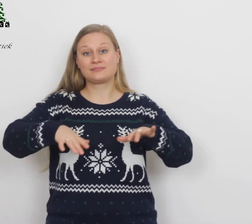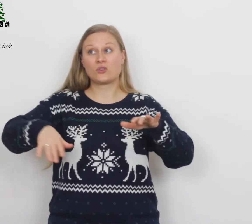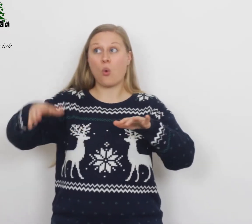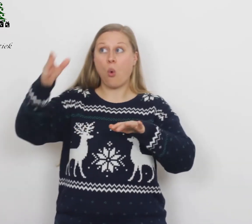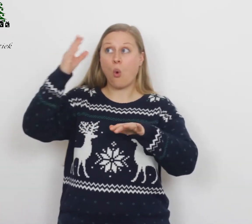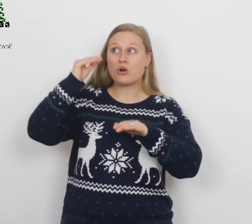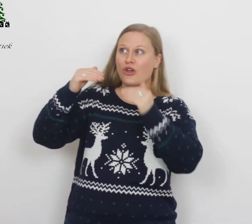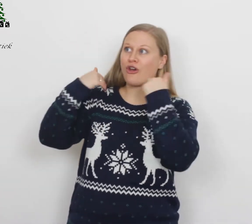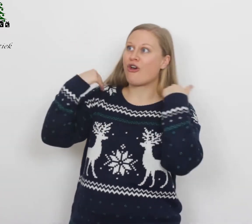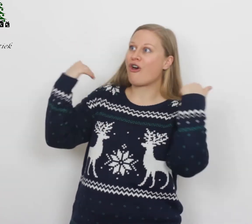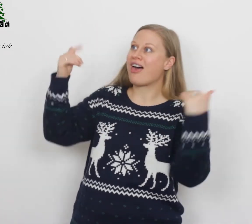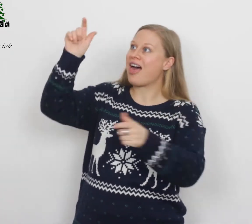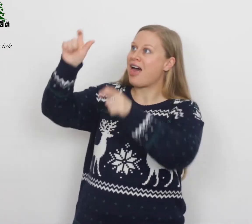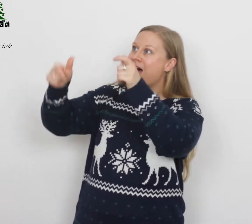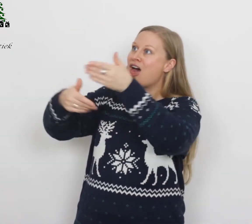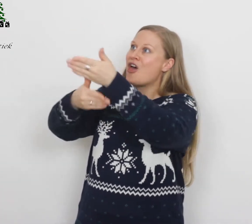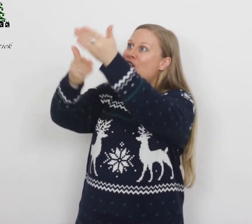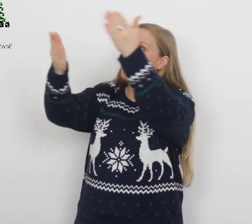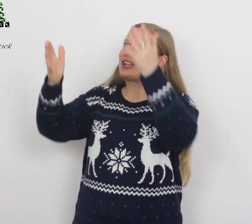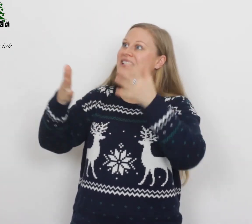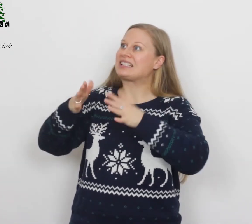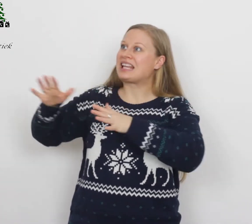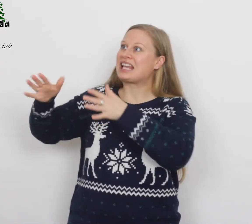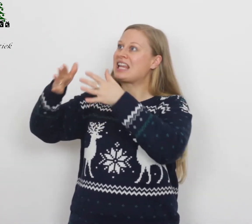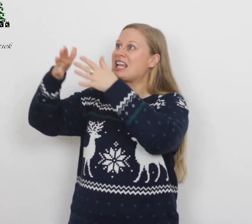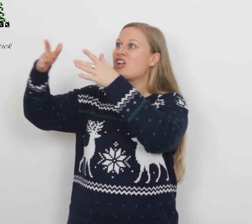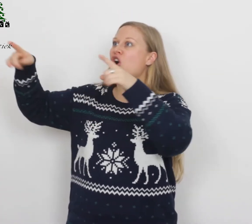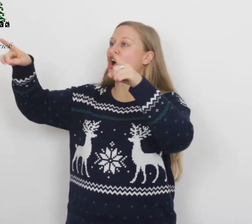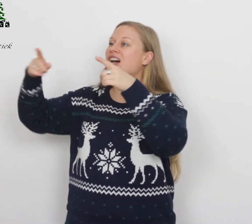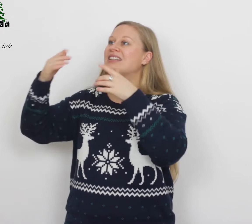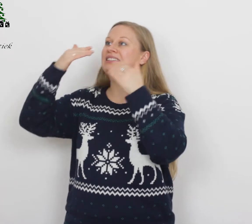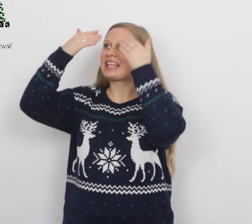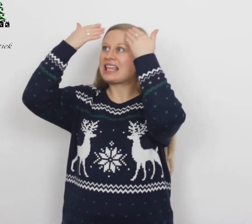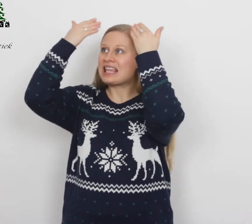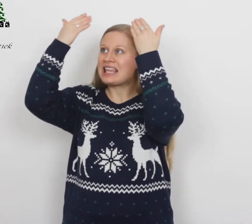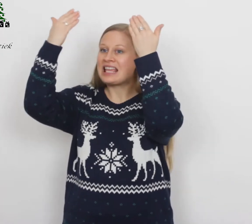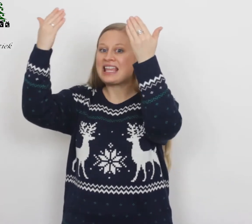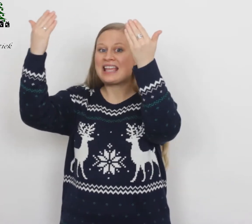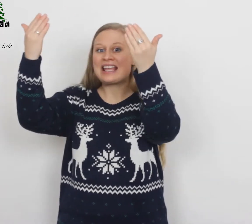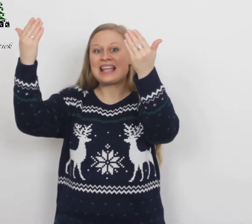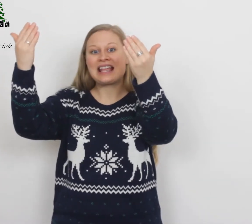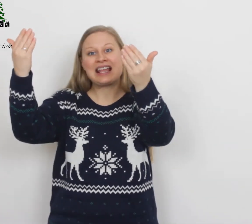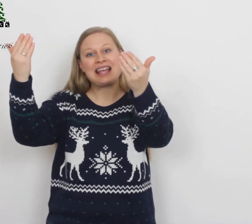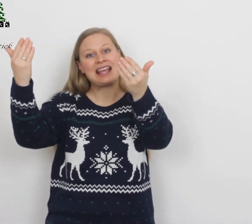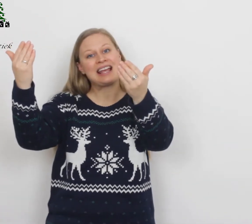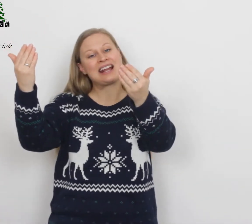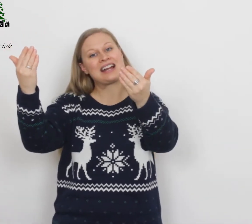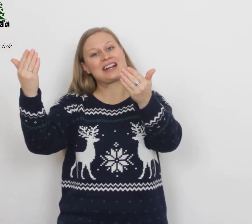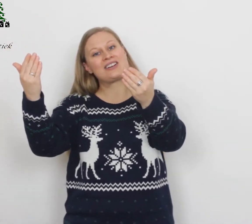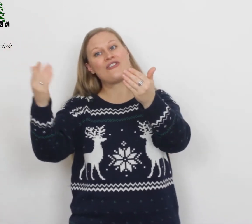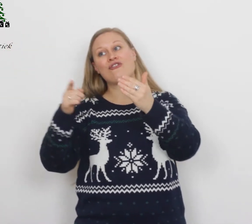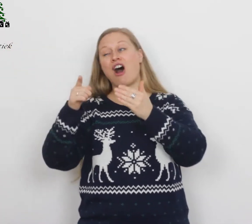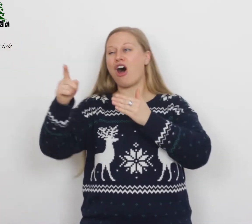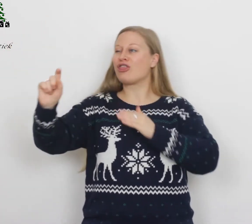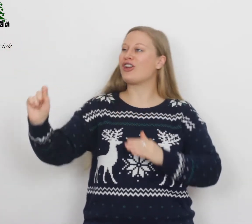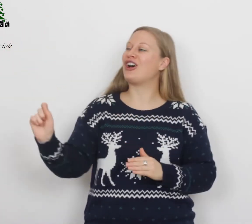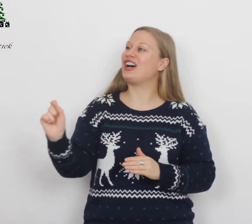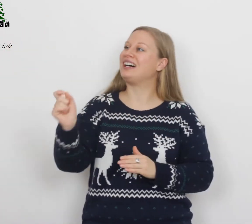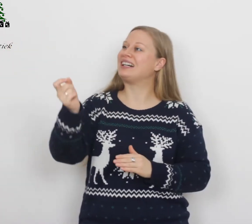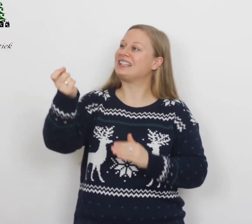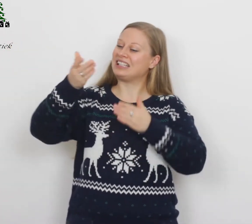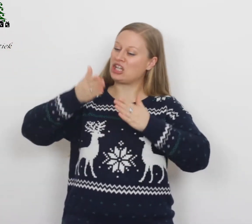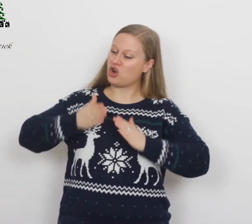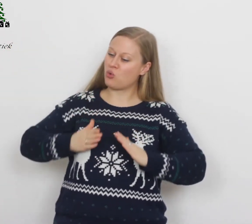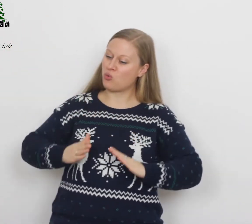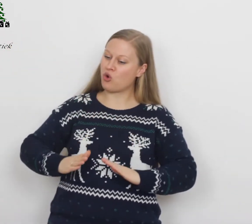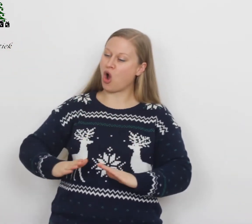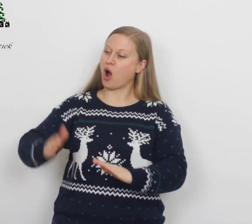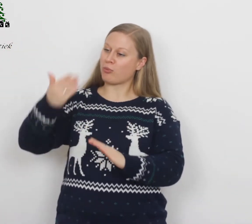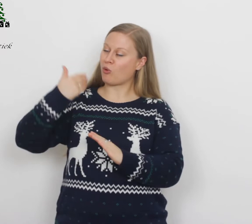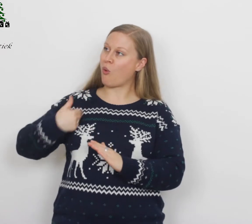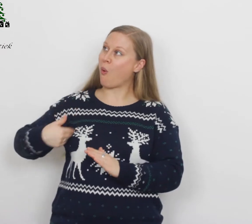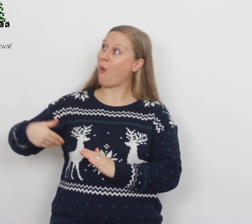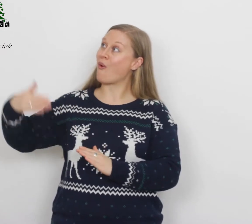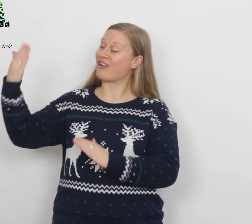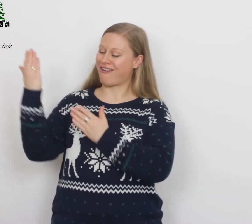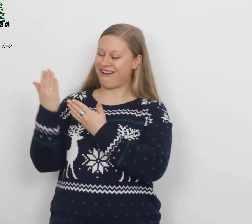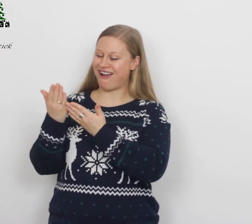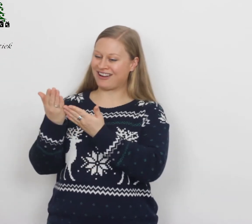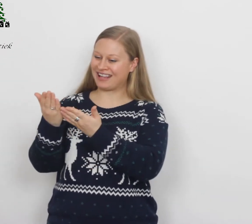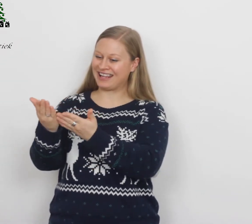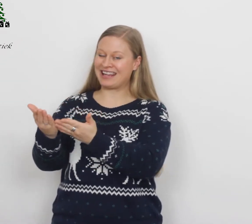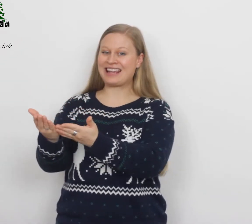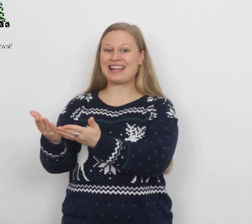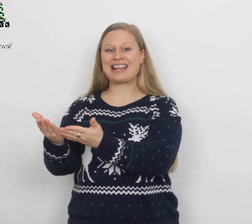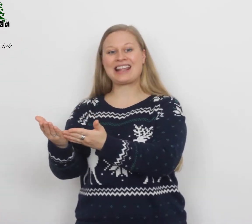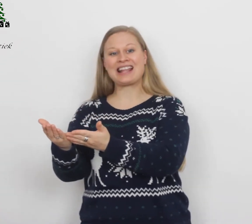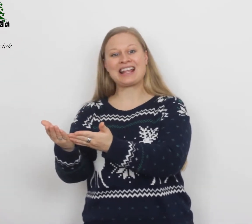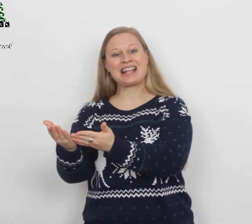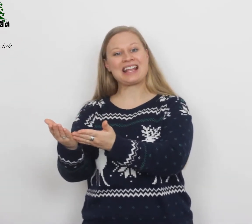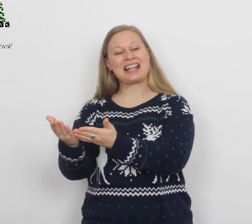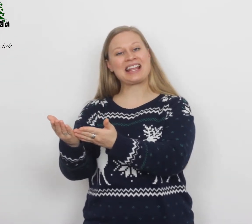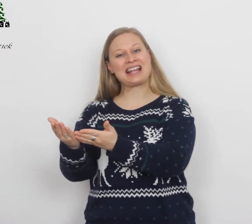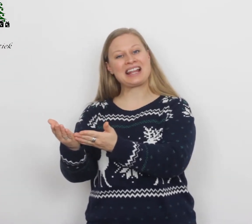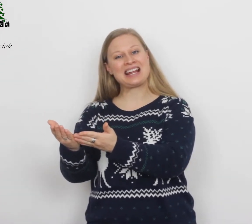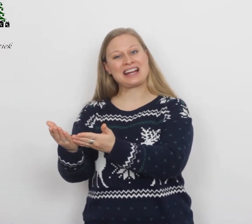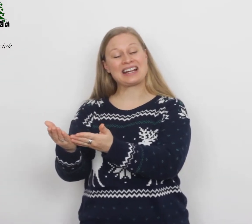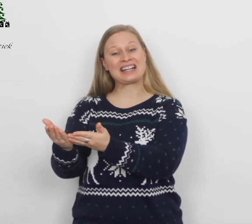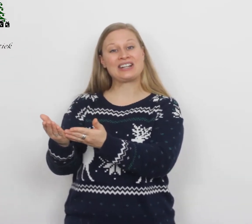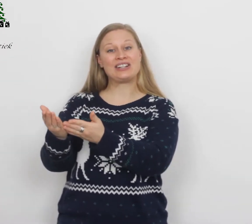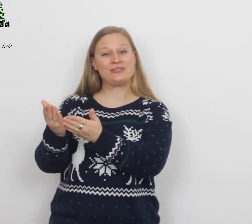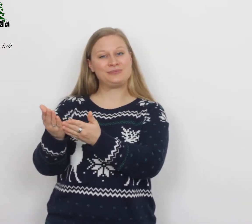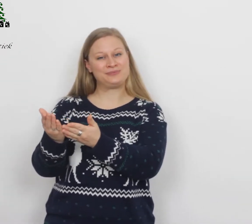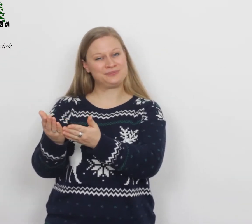Hoor de engelen zingen d′eer van de nieuwgeboren Heer!